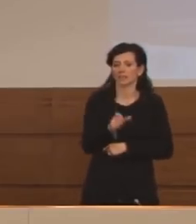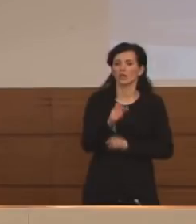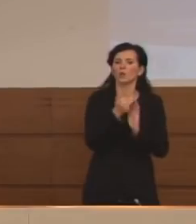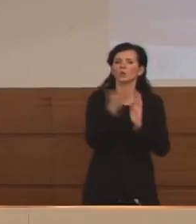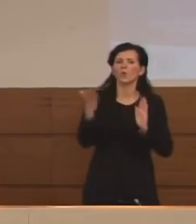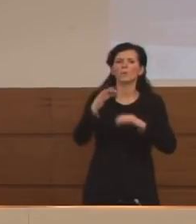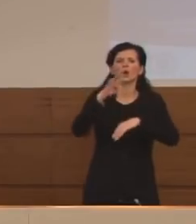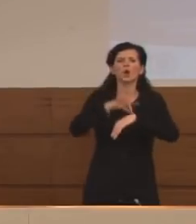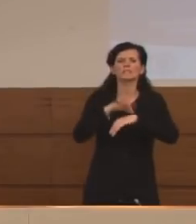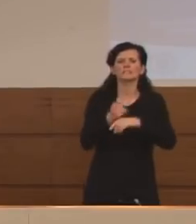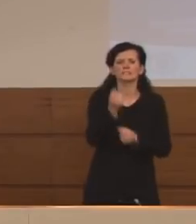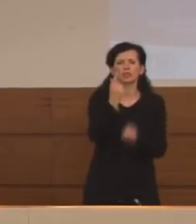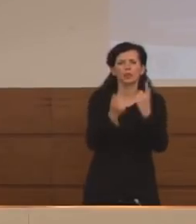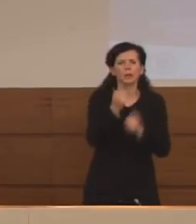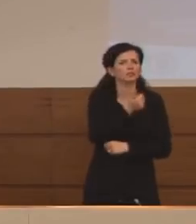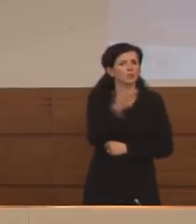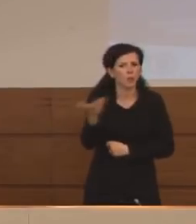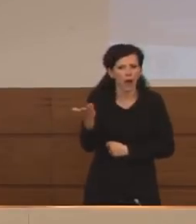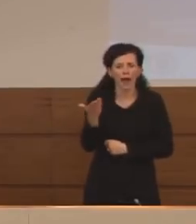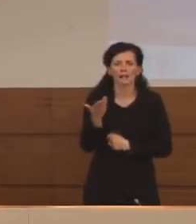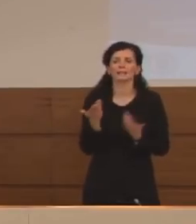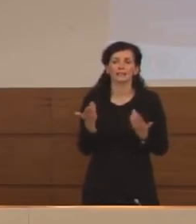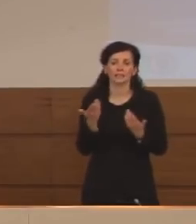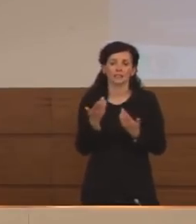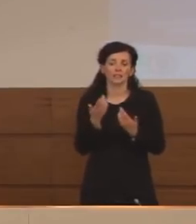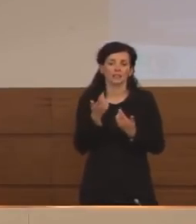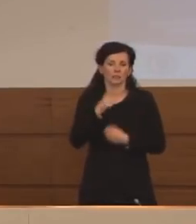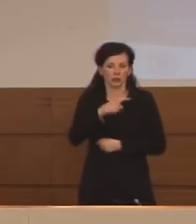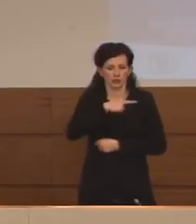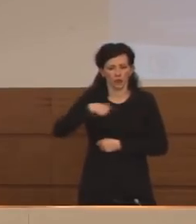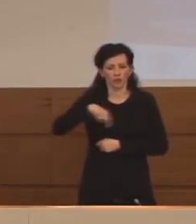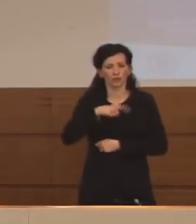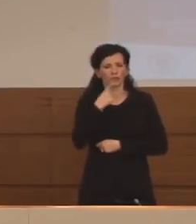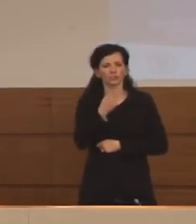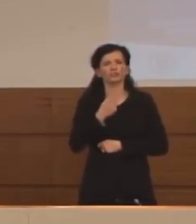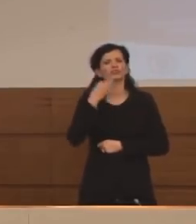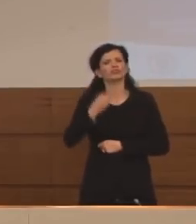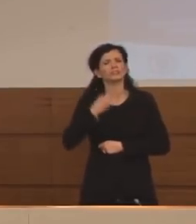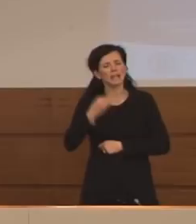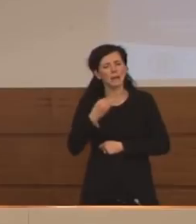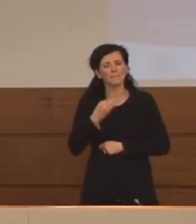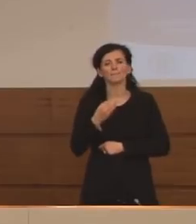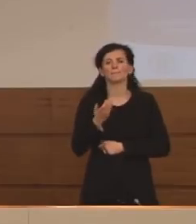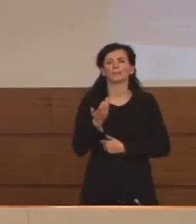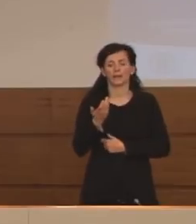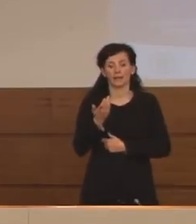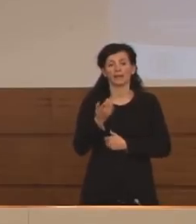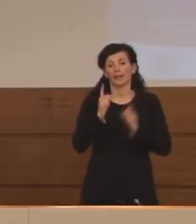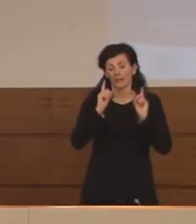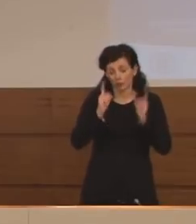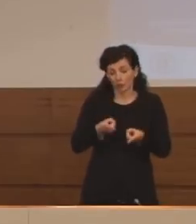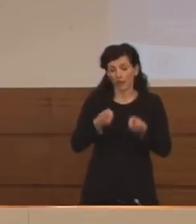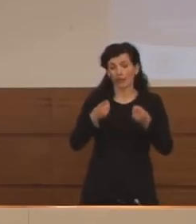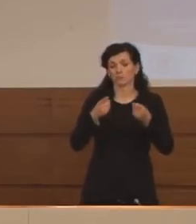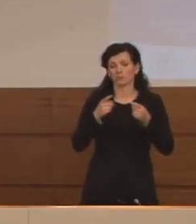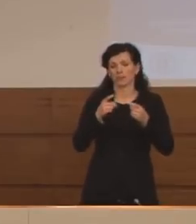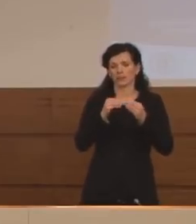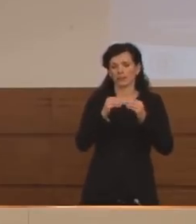Tanto è vero che noi diciamo: per ogni caso, probabilmente che viene riportato dal sistema di sorveglianza ci sono 10 persone infette magari.